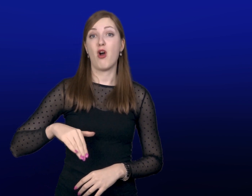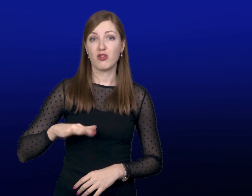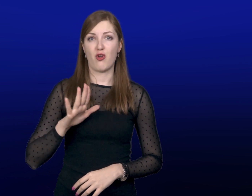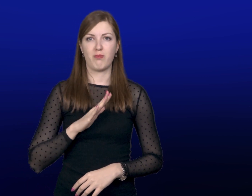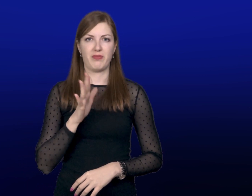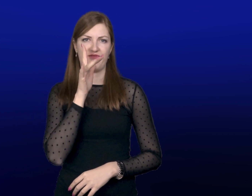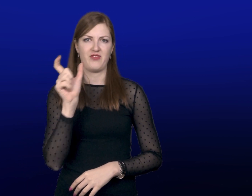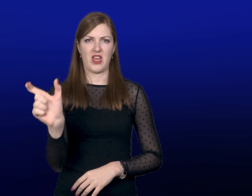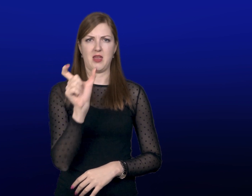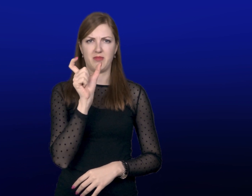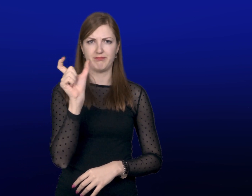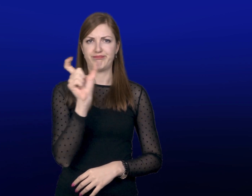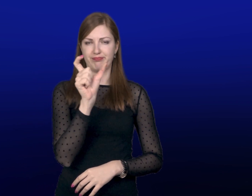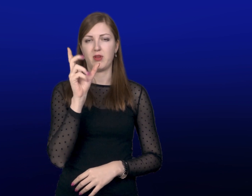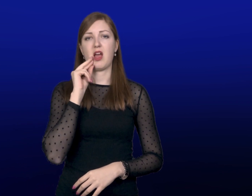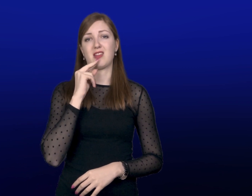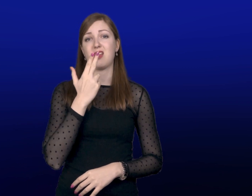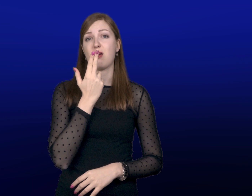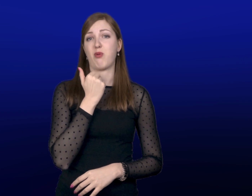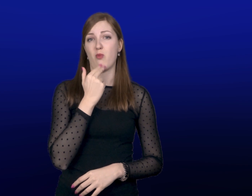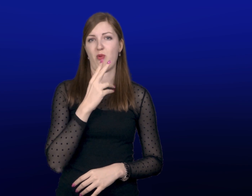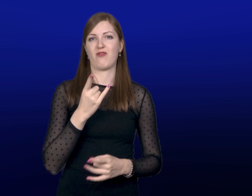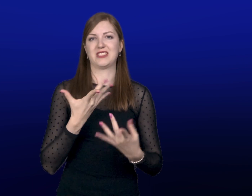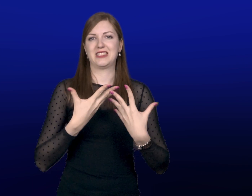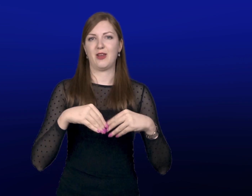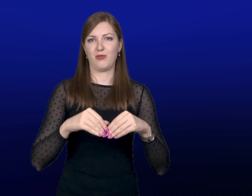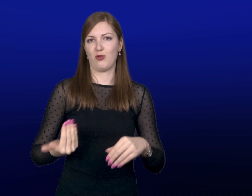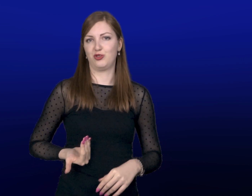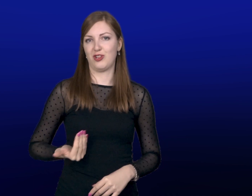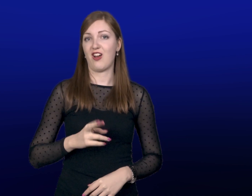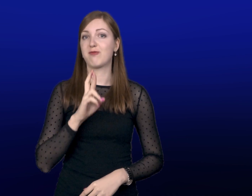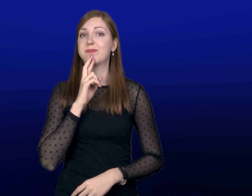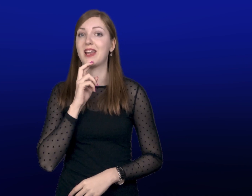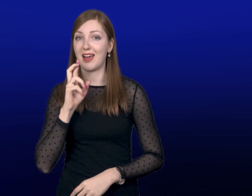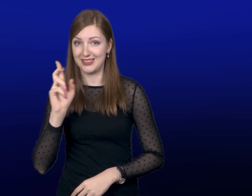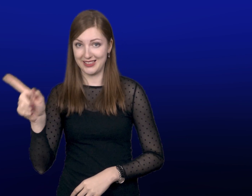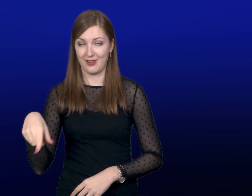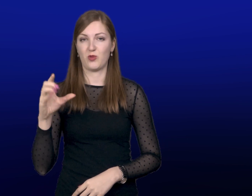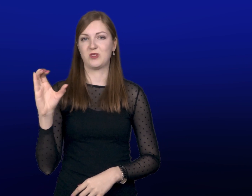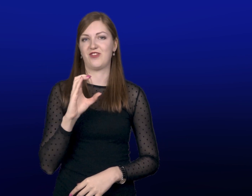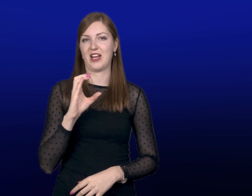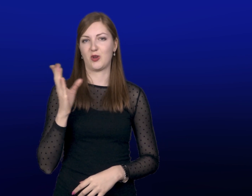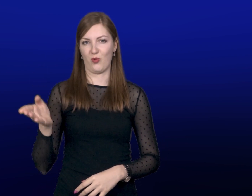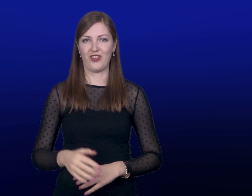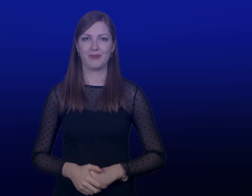Потом был отрезок времени, когда Н.В. Бобова с семьей жила в Брянске, у свекрови.